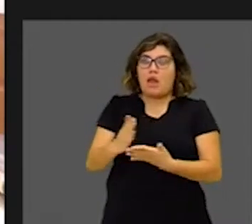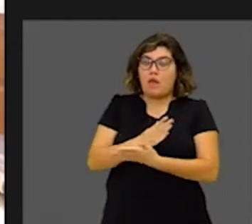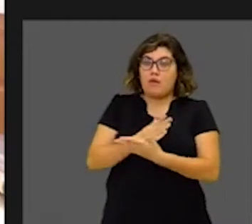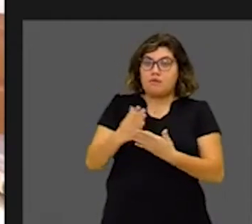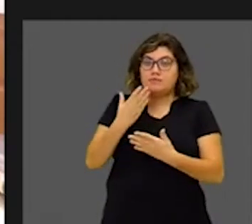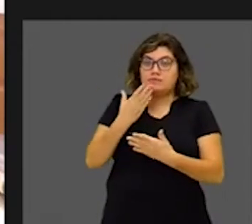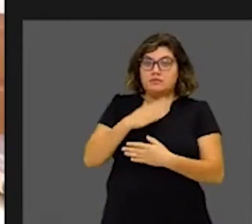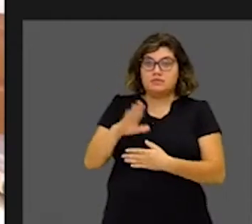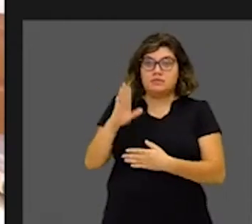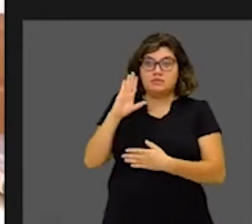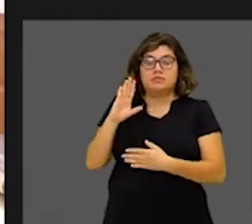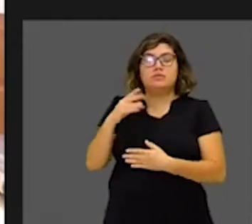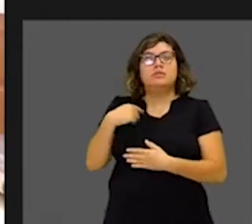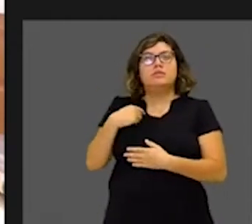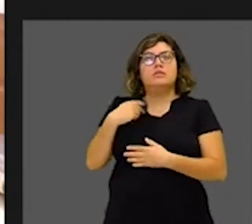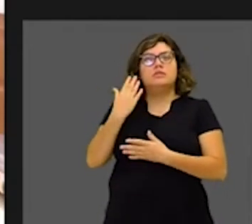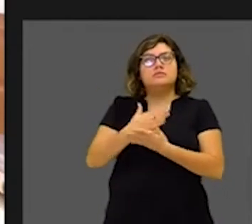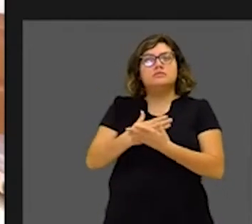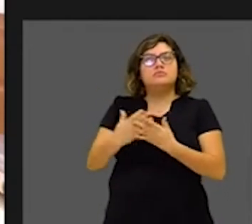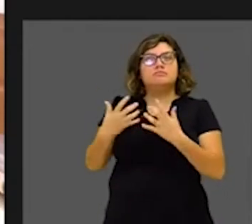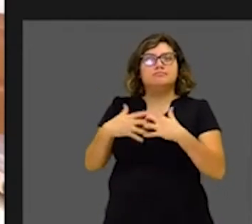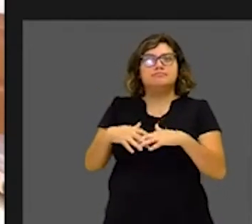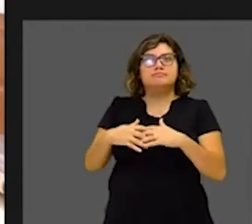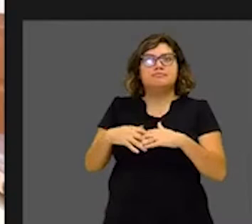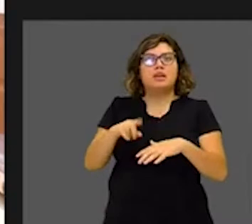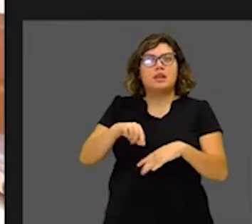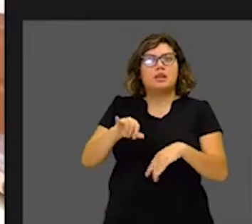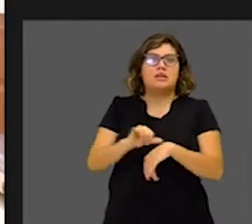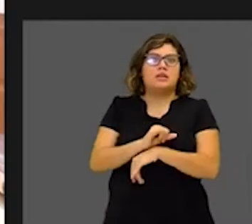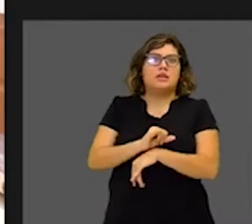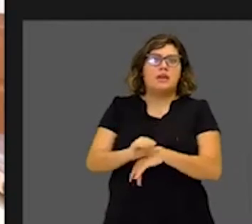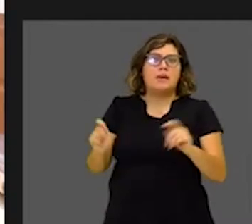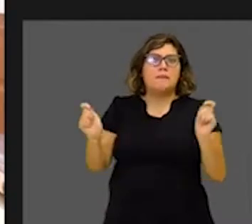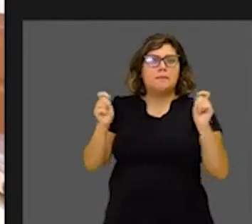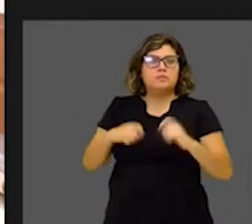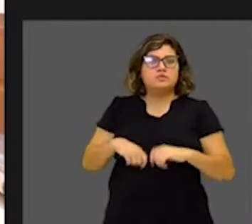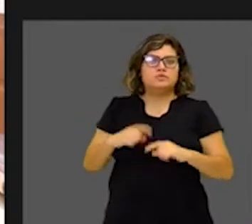não utilizar daquela estratégia que pudesse ser possível identificar se elas são coletivas ou